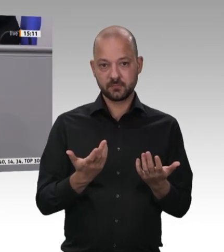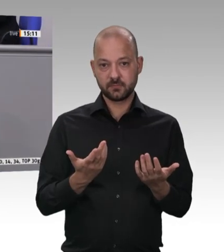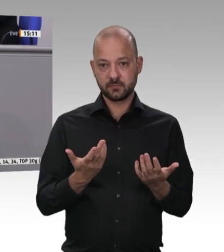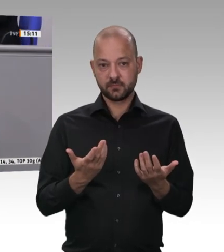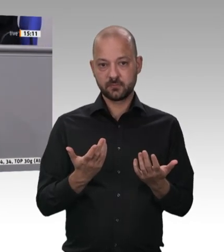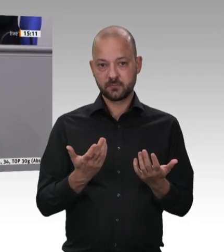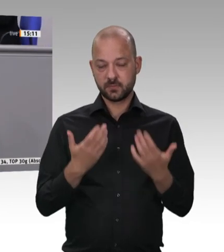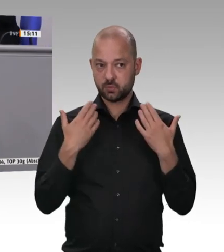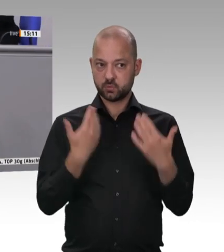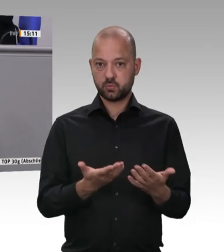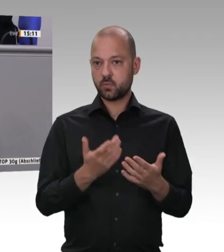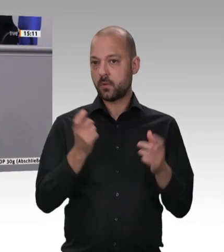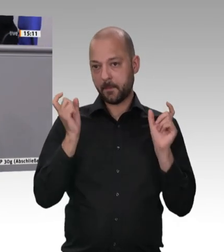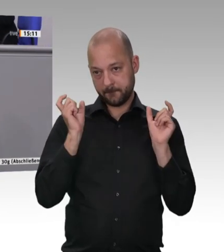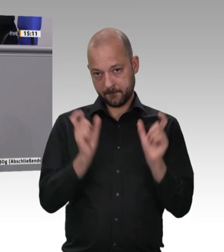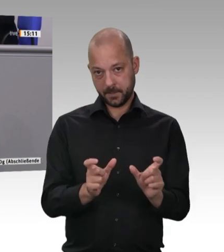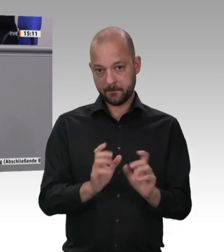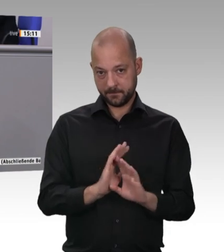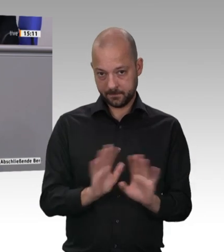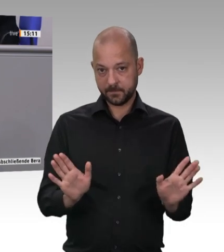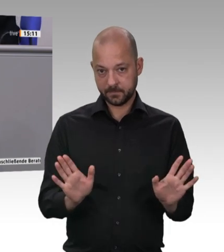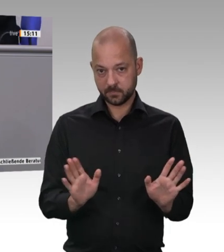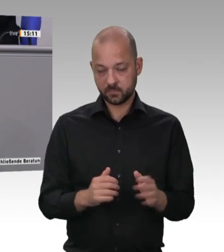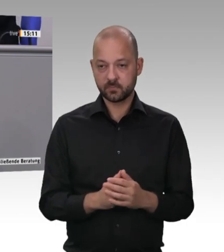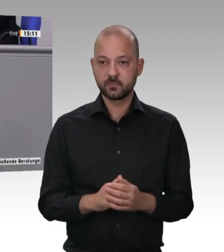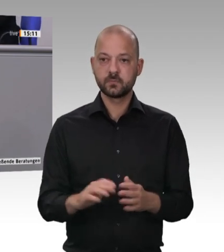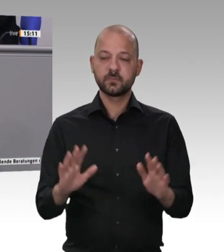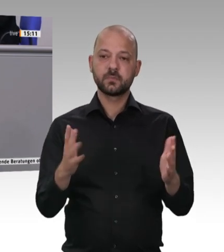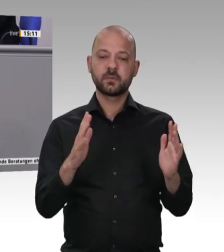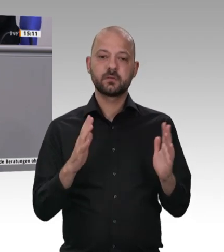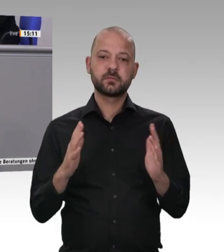CDU, namentlich auch an den Kollegen Max Straubinger. Ich fand Minister